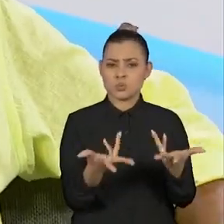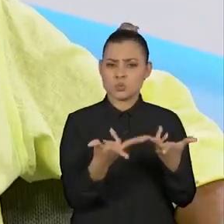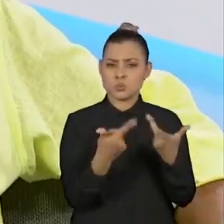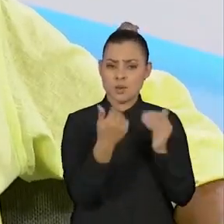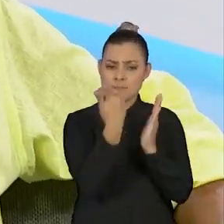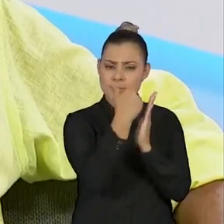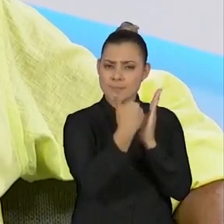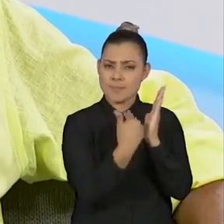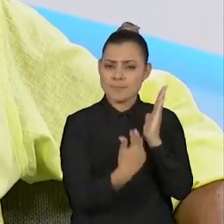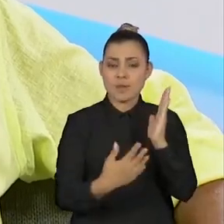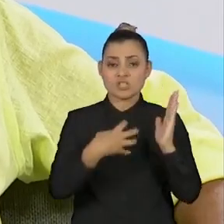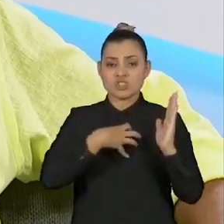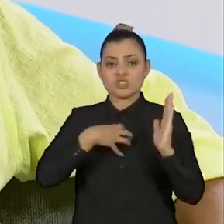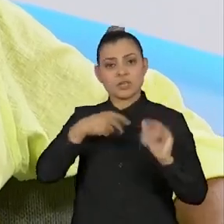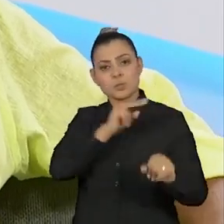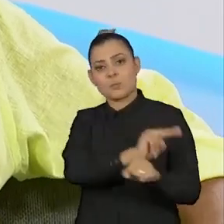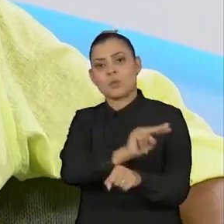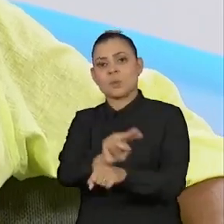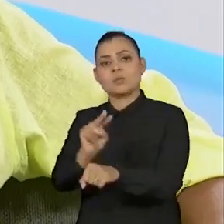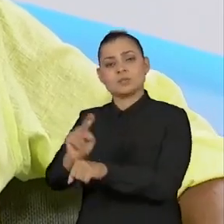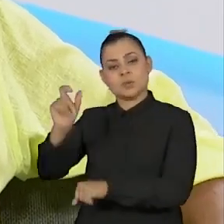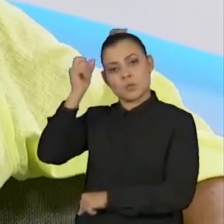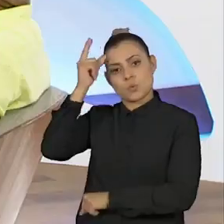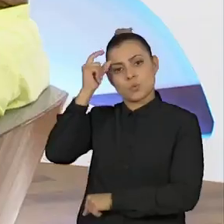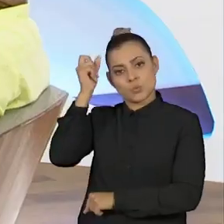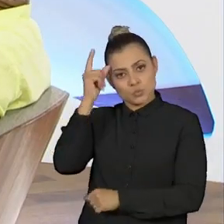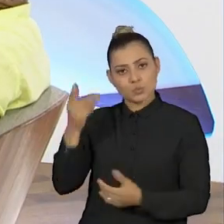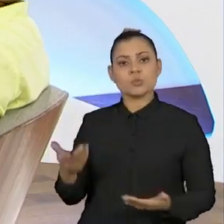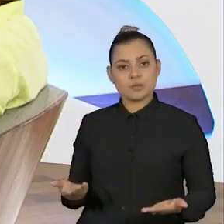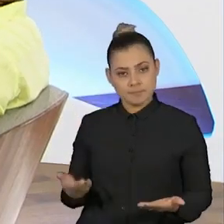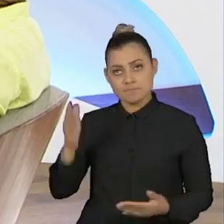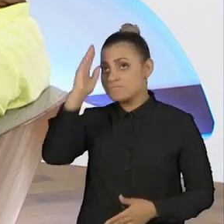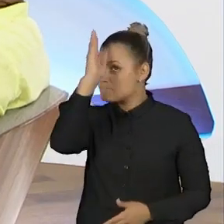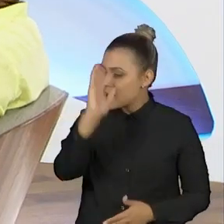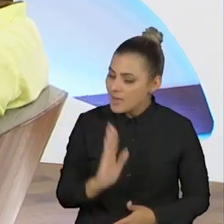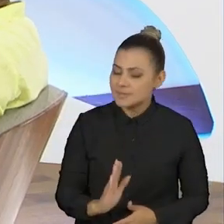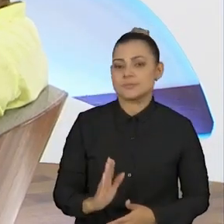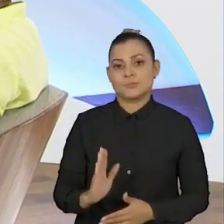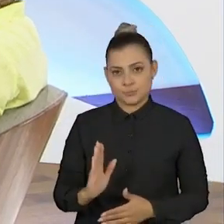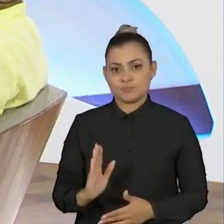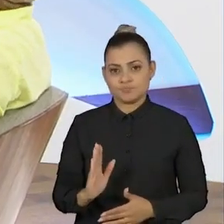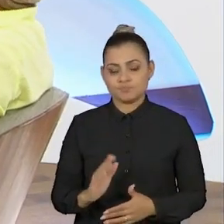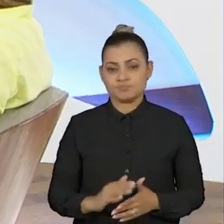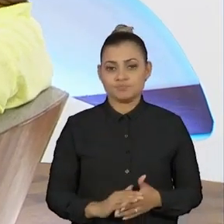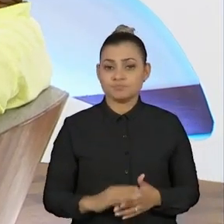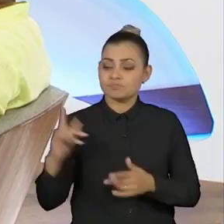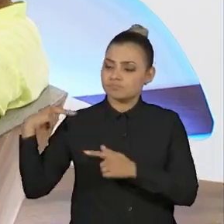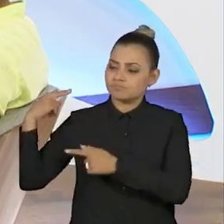sentido da proteção à cultura brasileira como um todo, à herança cultural.